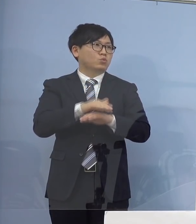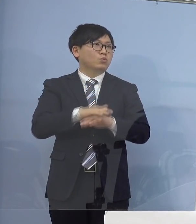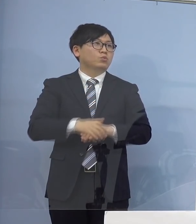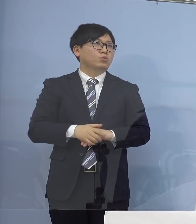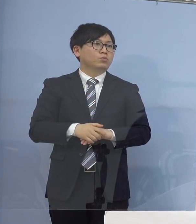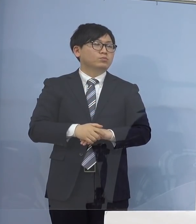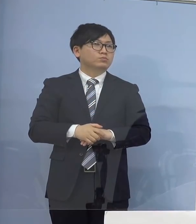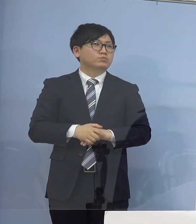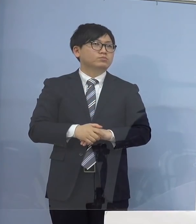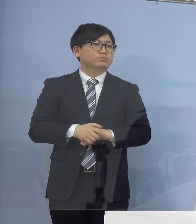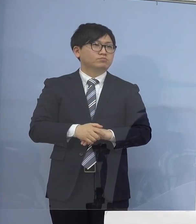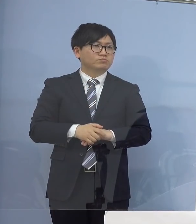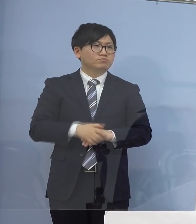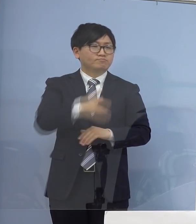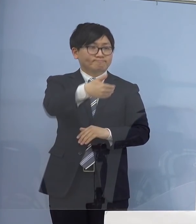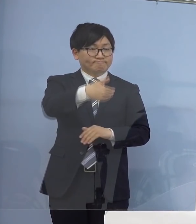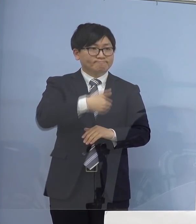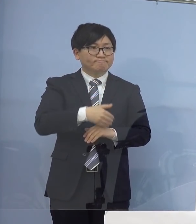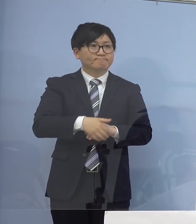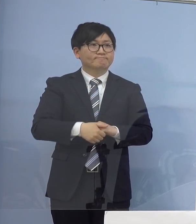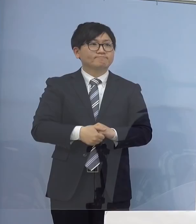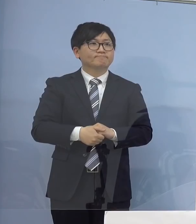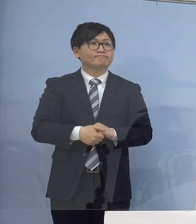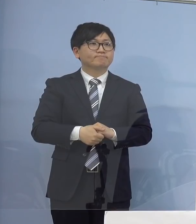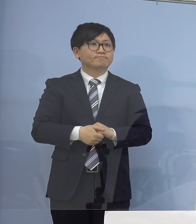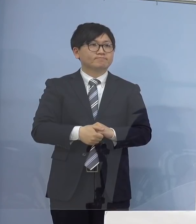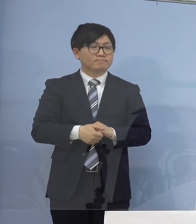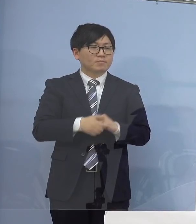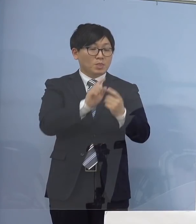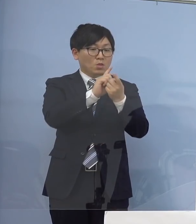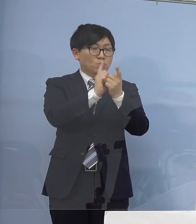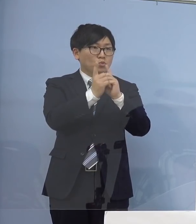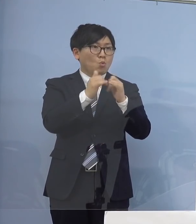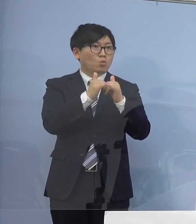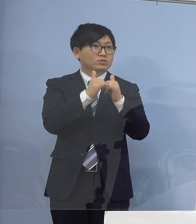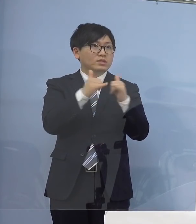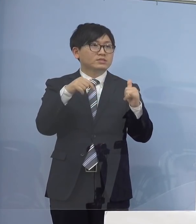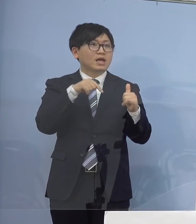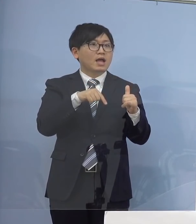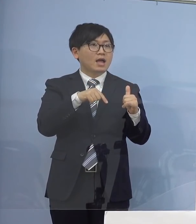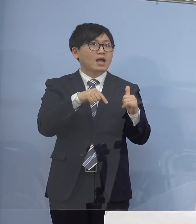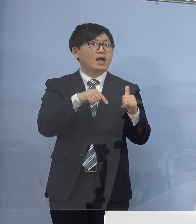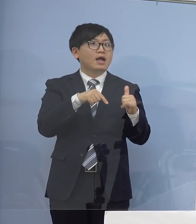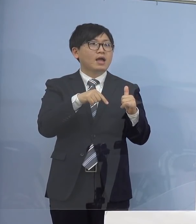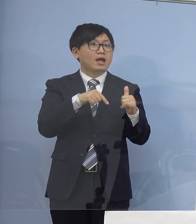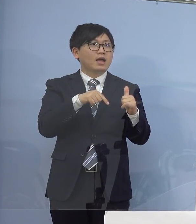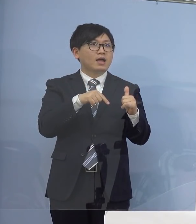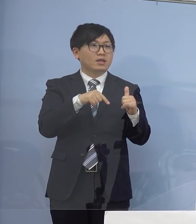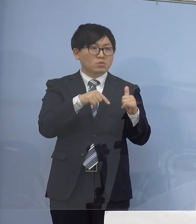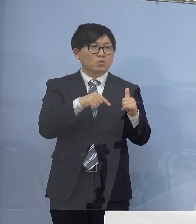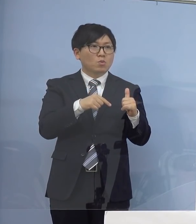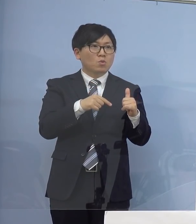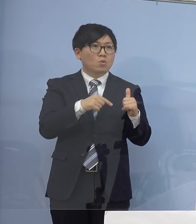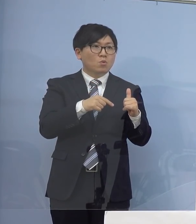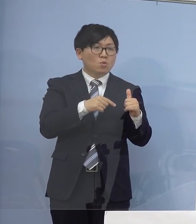（徳島新聞社） すみません、濃厚接触者とのだぶりはありますか （知事） あります、もちろん、先ほど申し上げたように